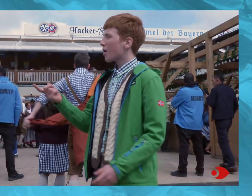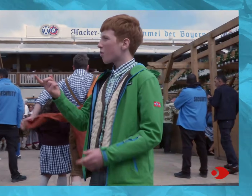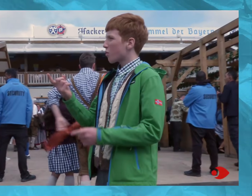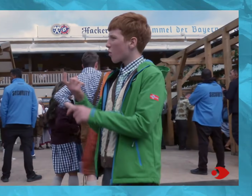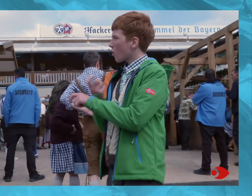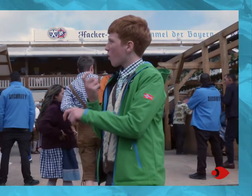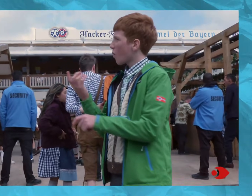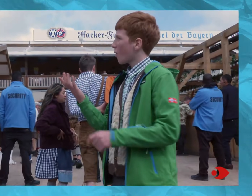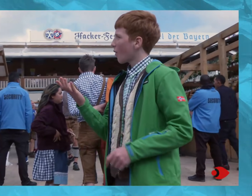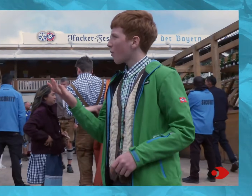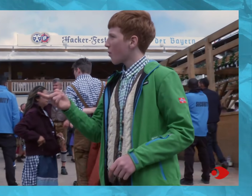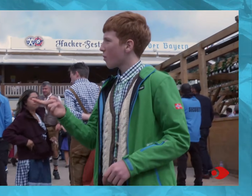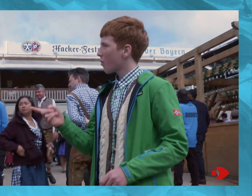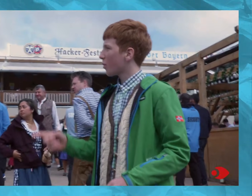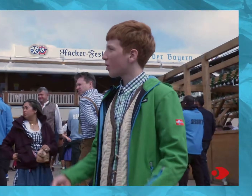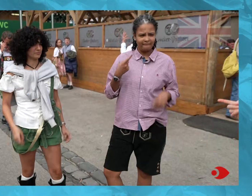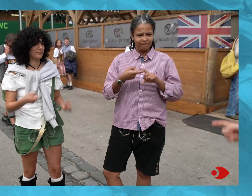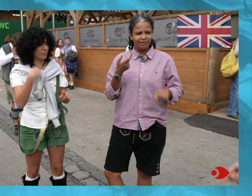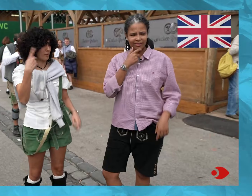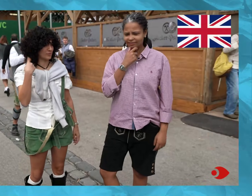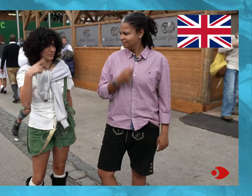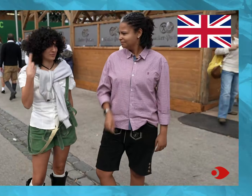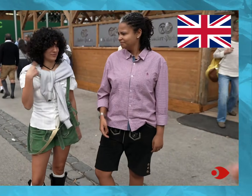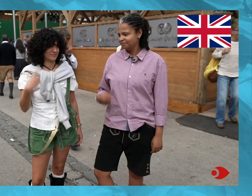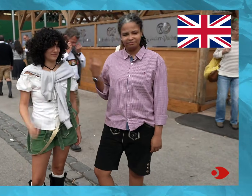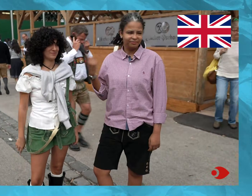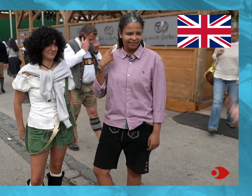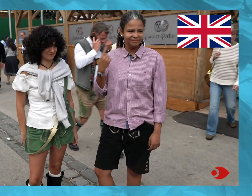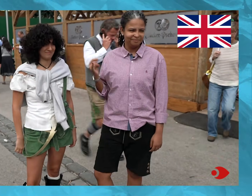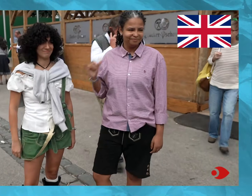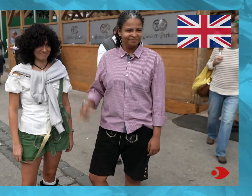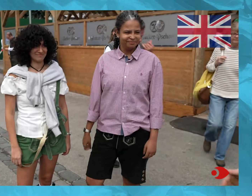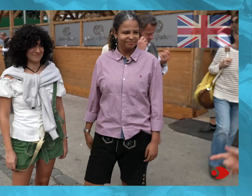Where are you from? From England. - London.